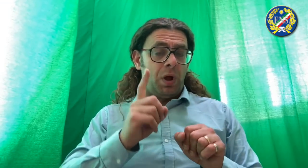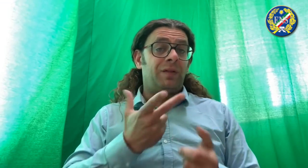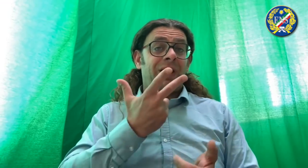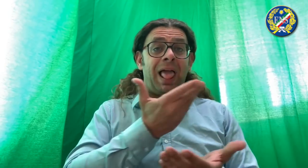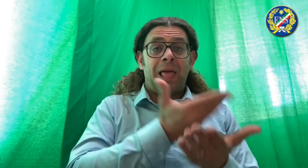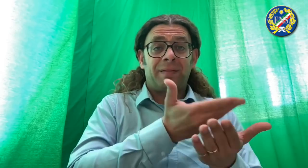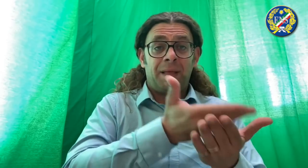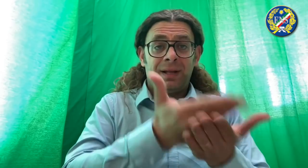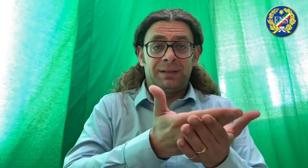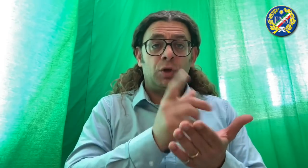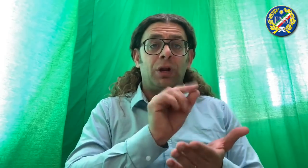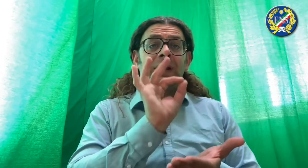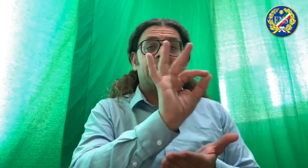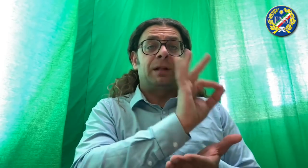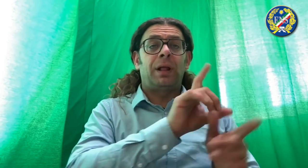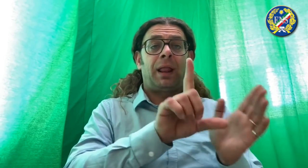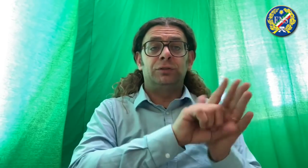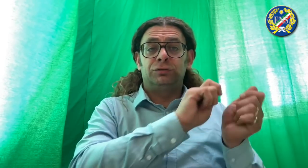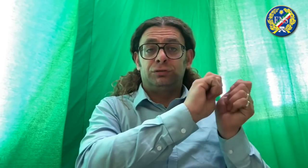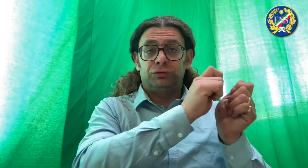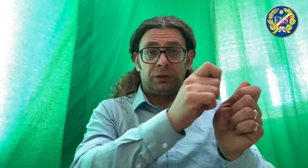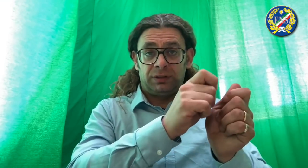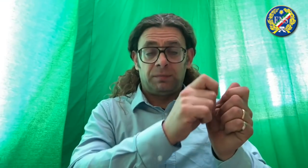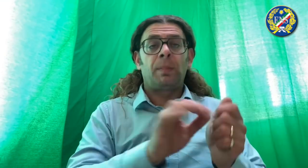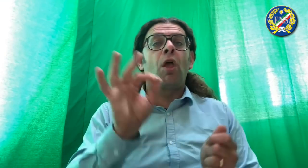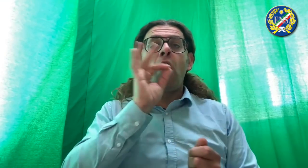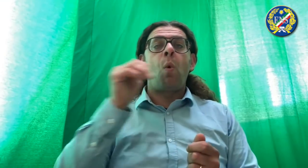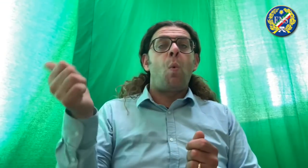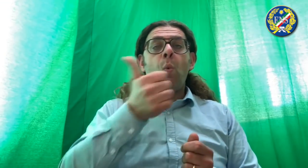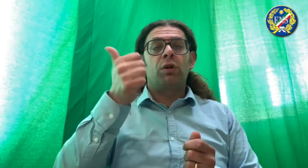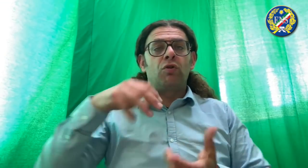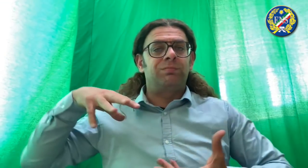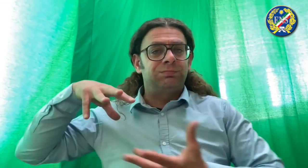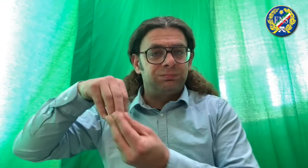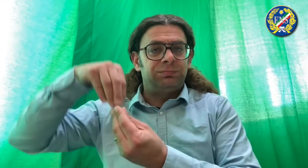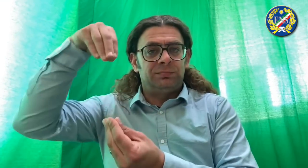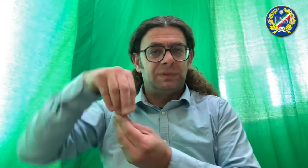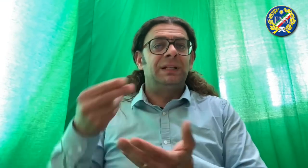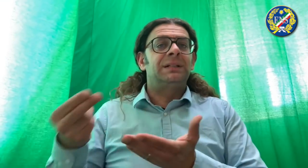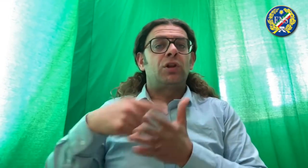presentare tre emendamenti riferiti alle rispettive norme da emendare oppure o, in alternativa, redigere un unico testo,